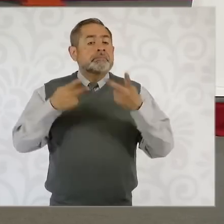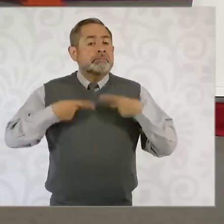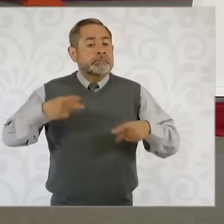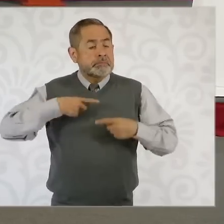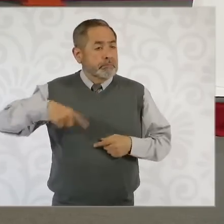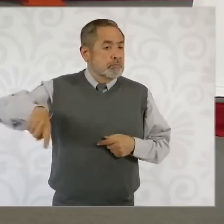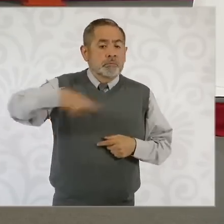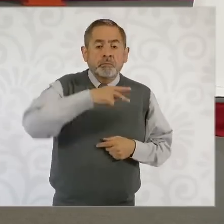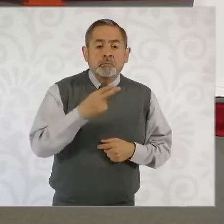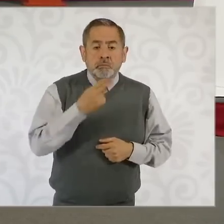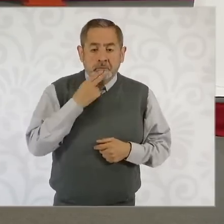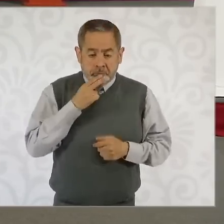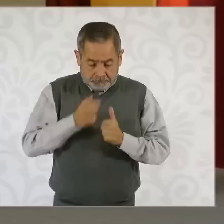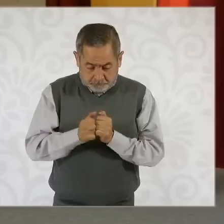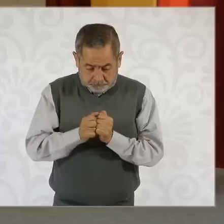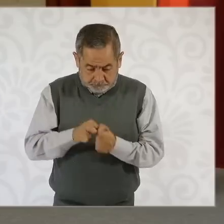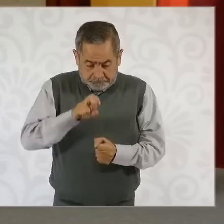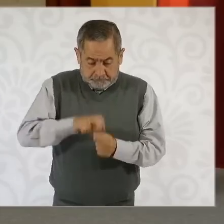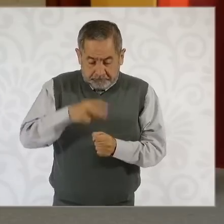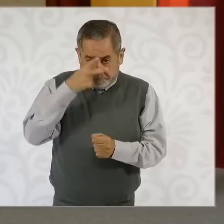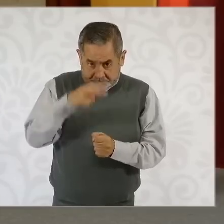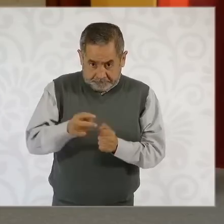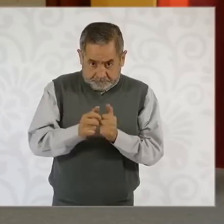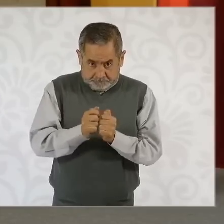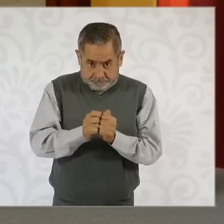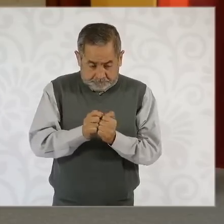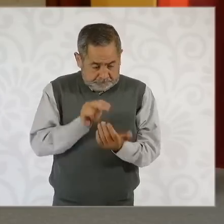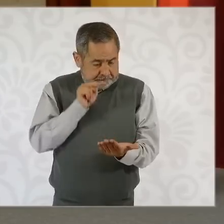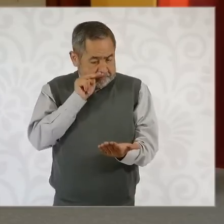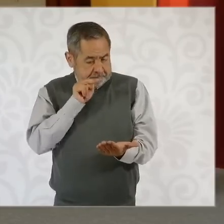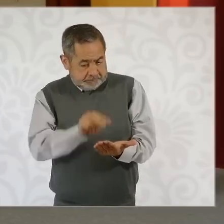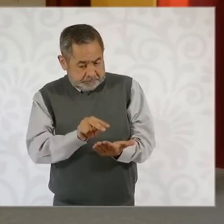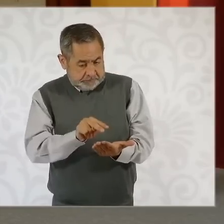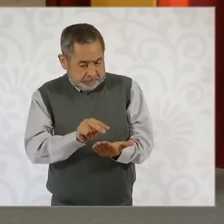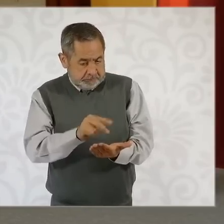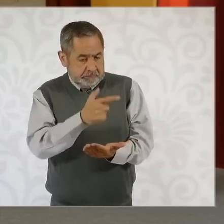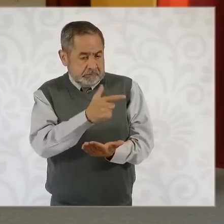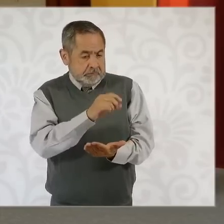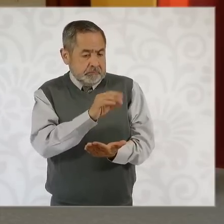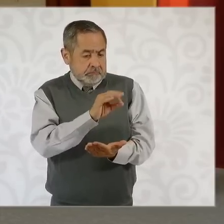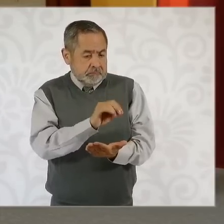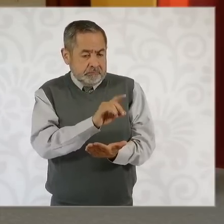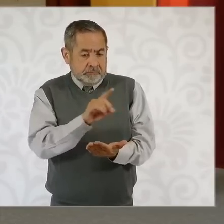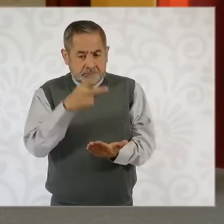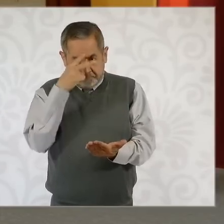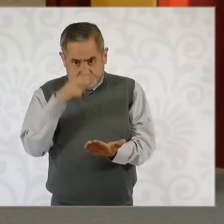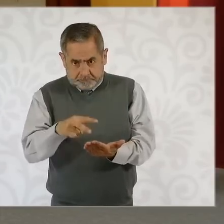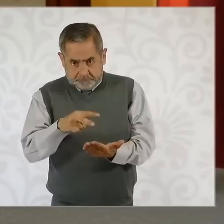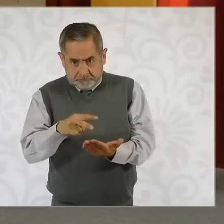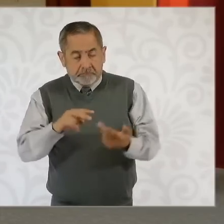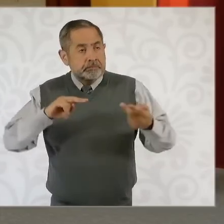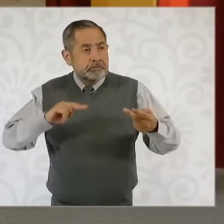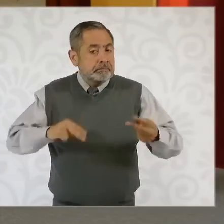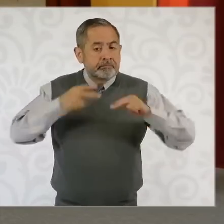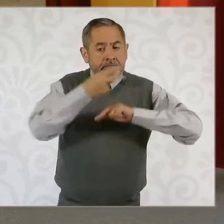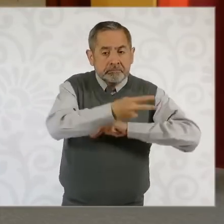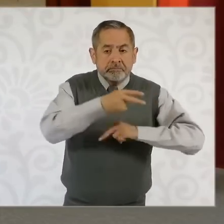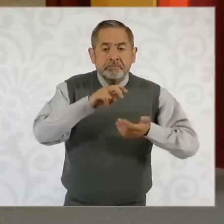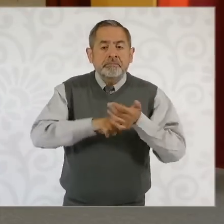mapas en México Va a continuar viendo Golfo de México en los Estados Unidos eh los nombres